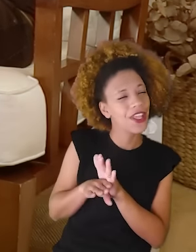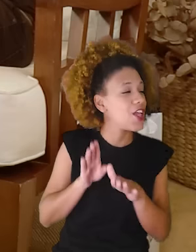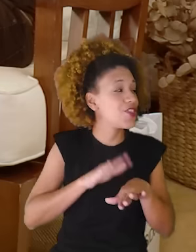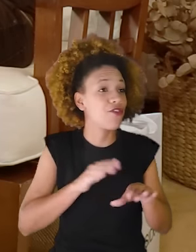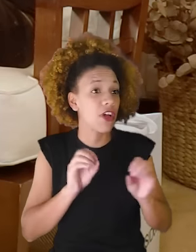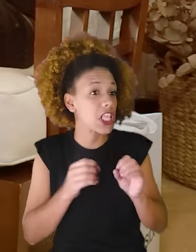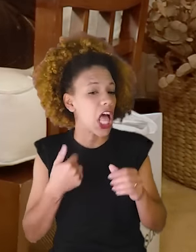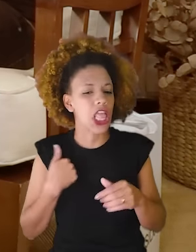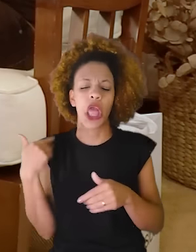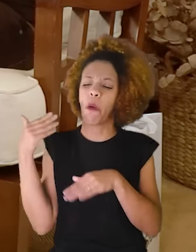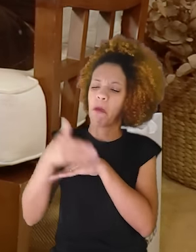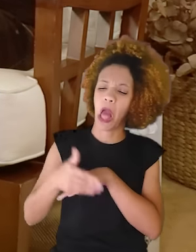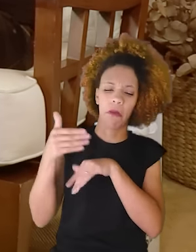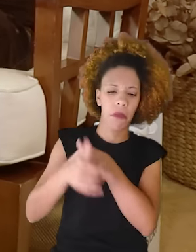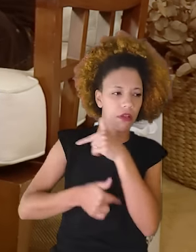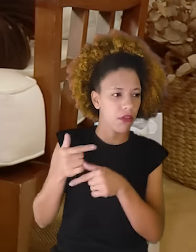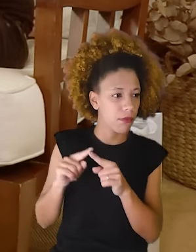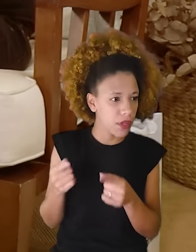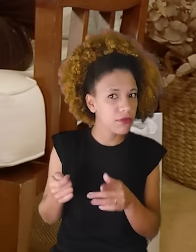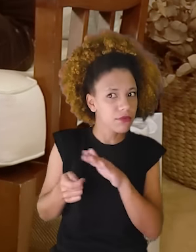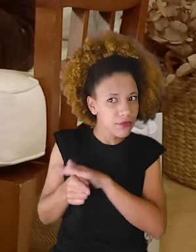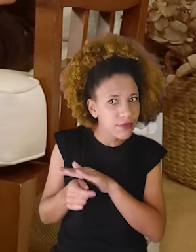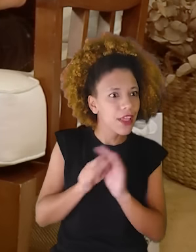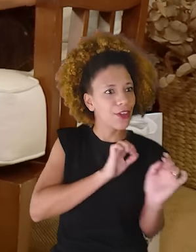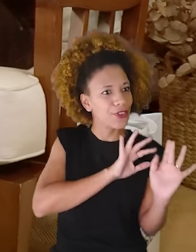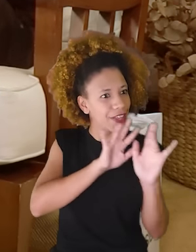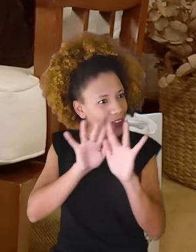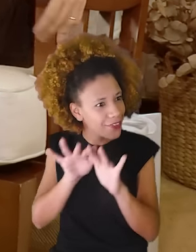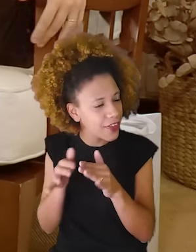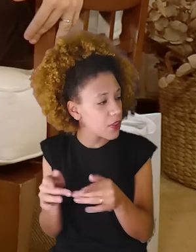não faz nada eu tô aqui todo dia Aí você fala [ __ ] mas eu que tô levando a Galera É mas